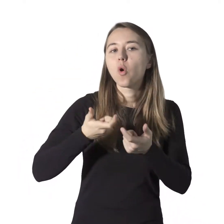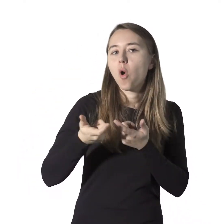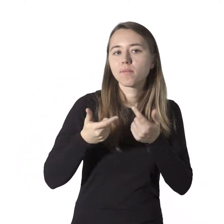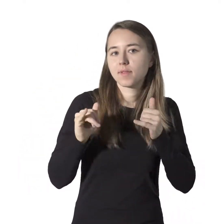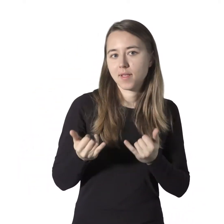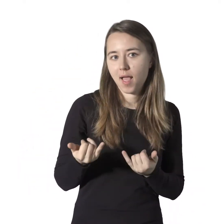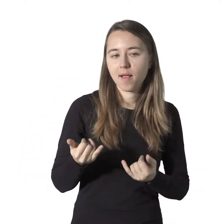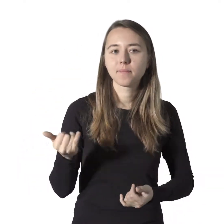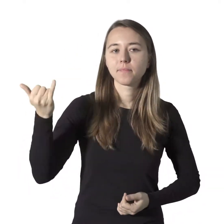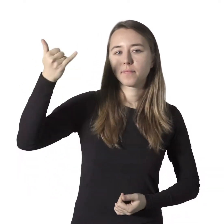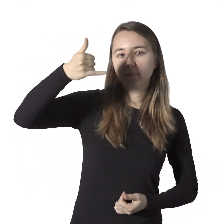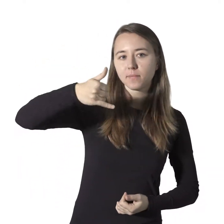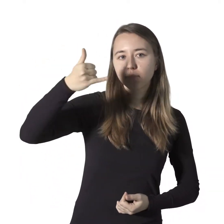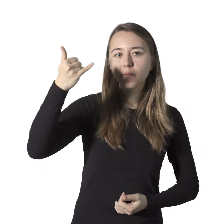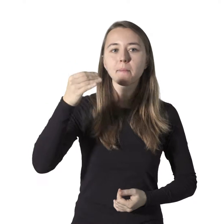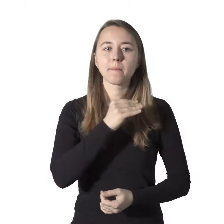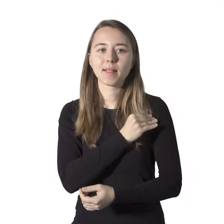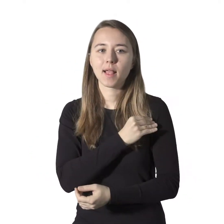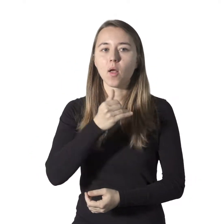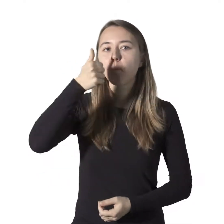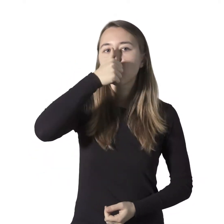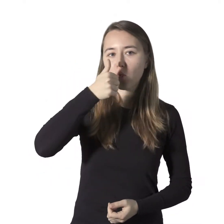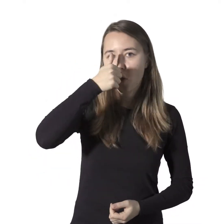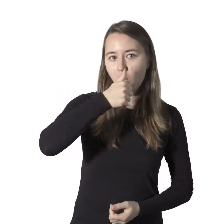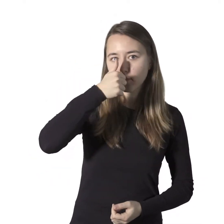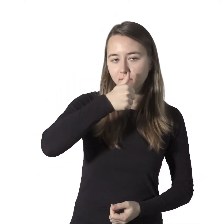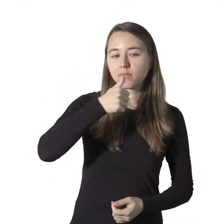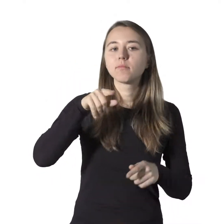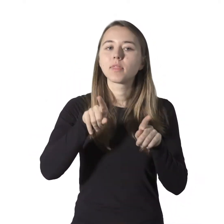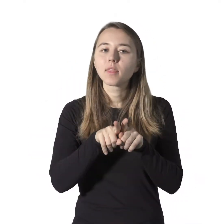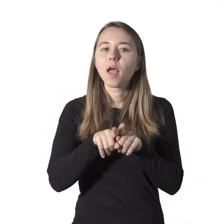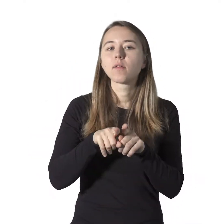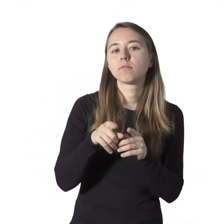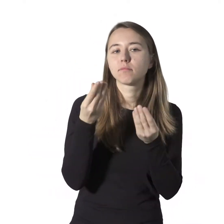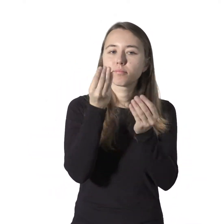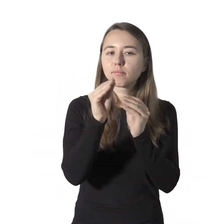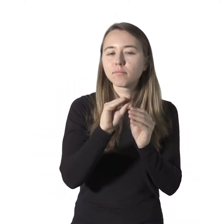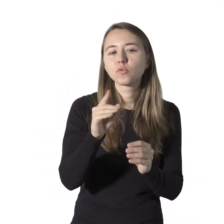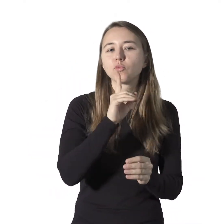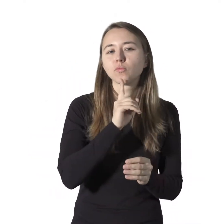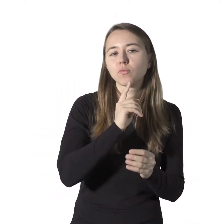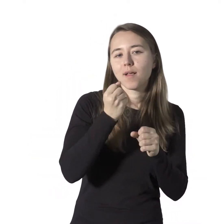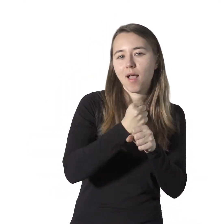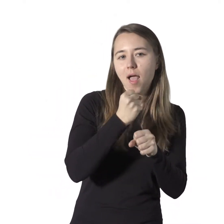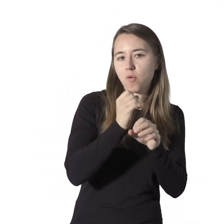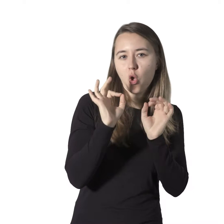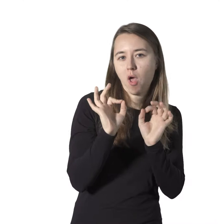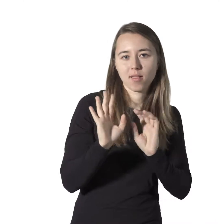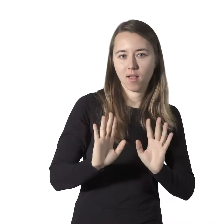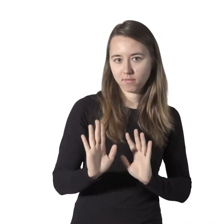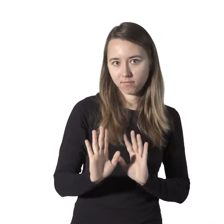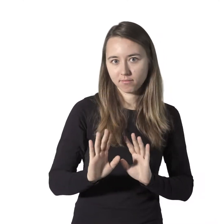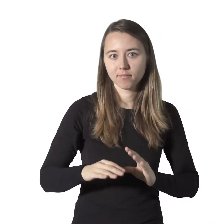Odlano ją z brązu i ozdobiono tzw. pseudoperełkowaniem.